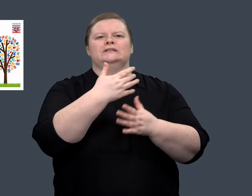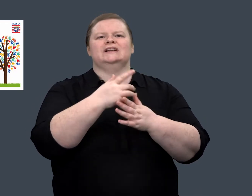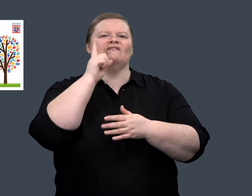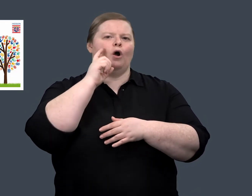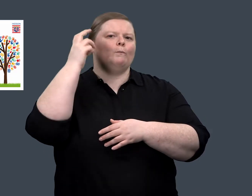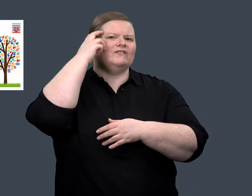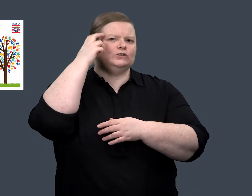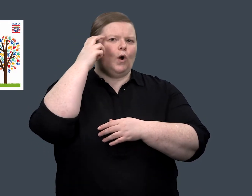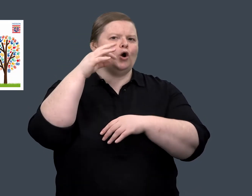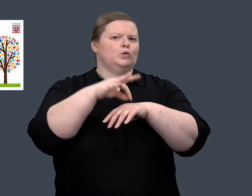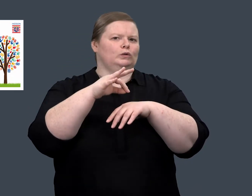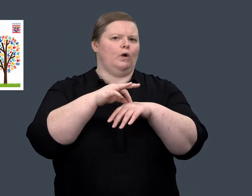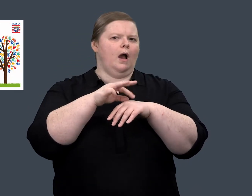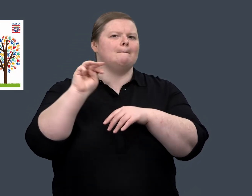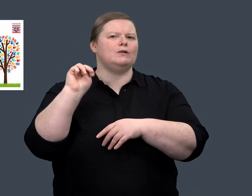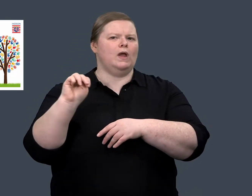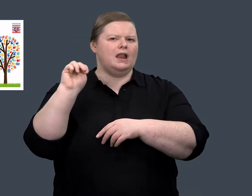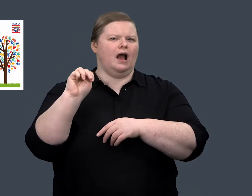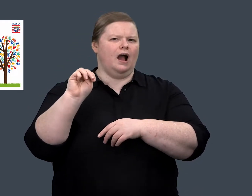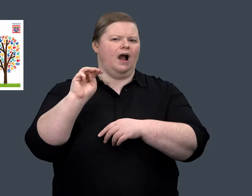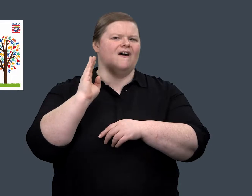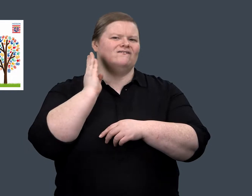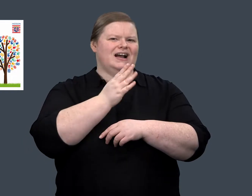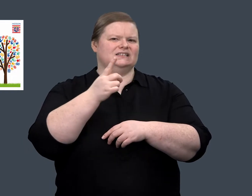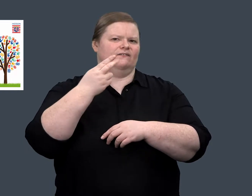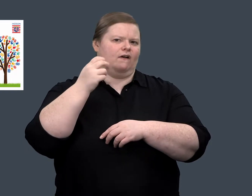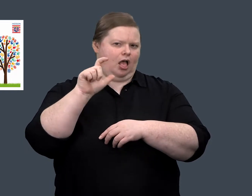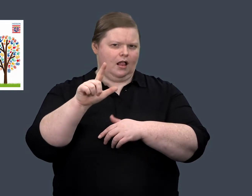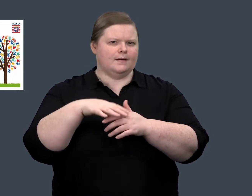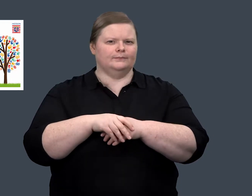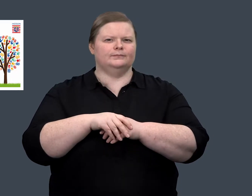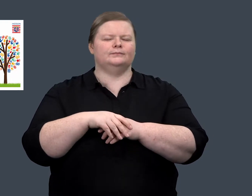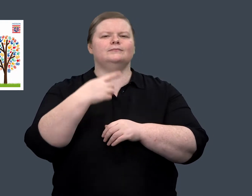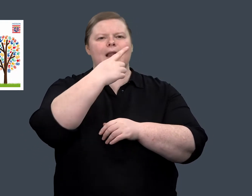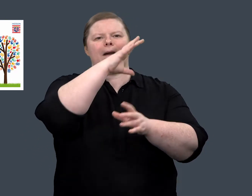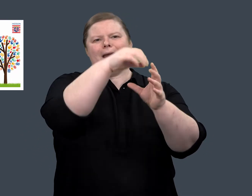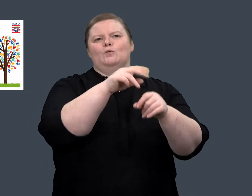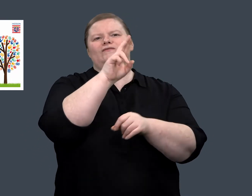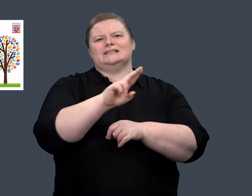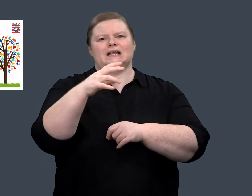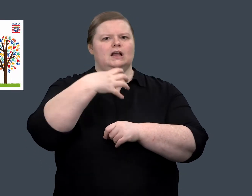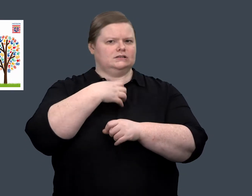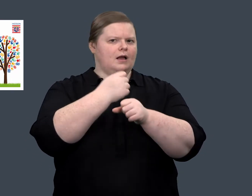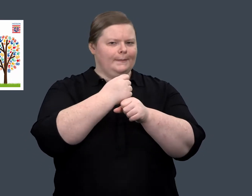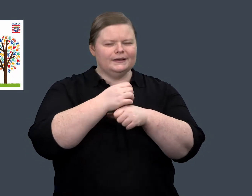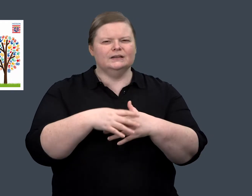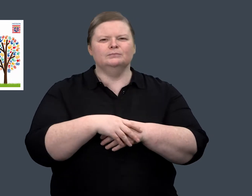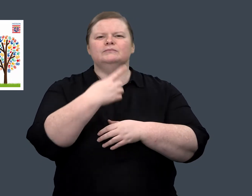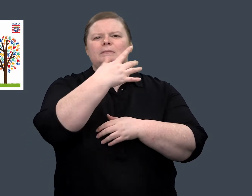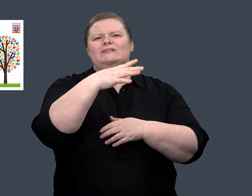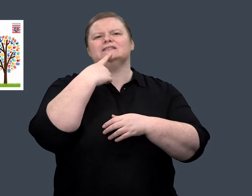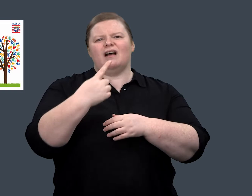Frau Prof. Dr. Manuela Westphal von der Universität Kassel sagte: